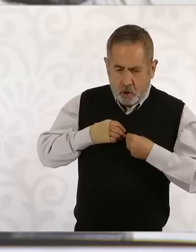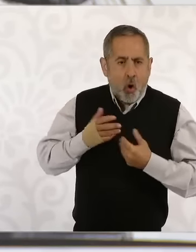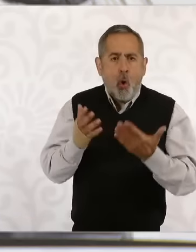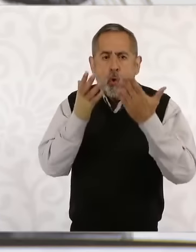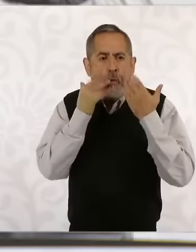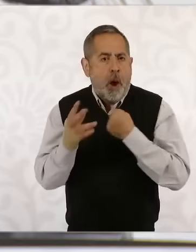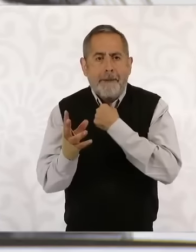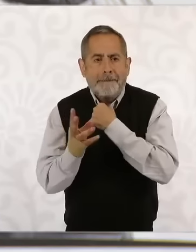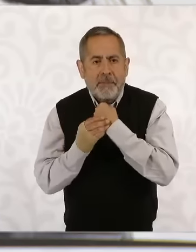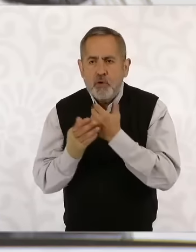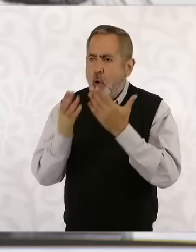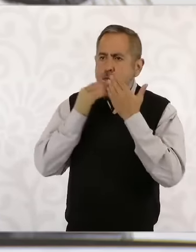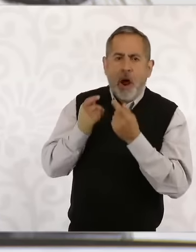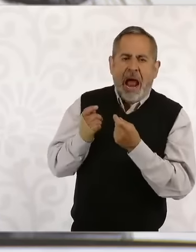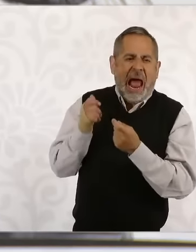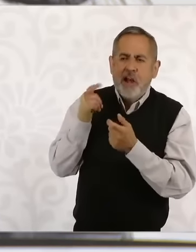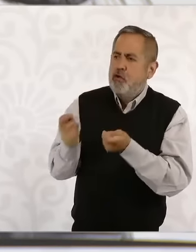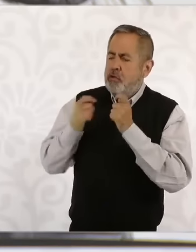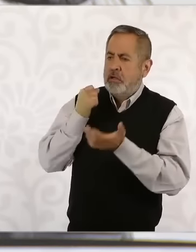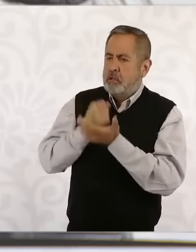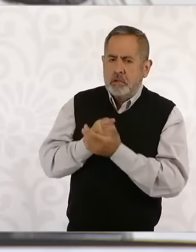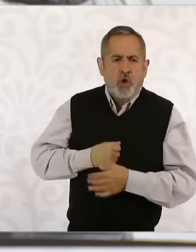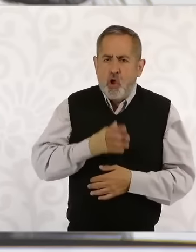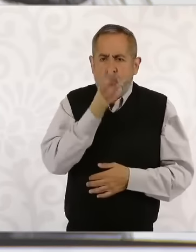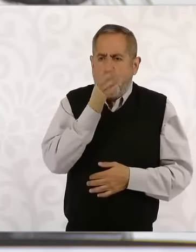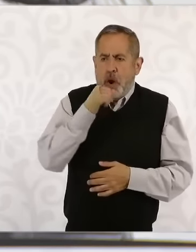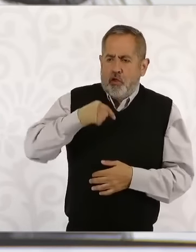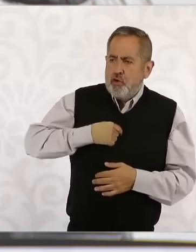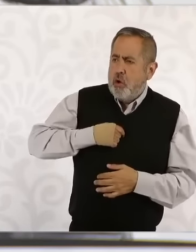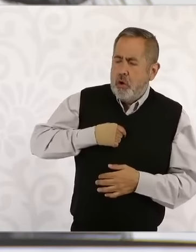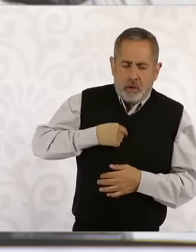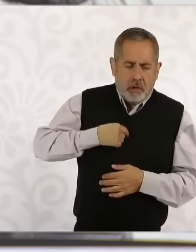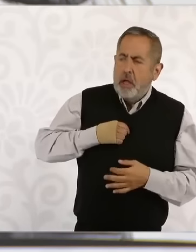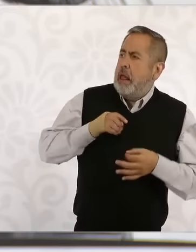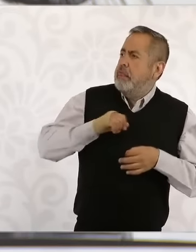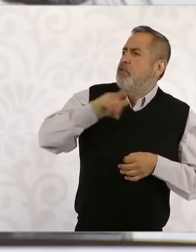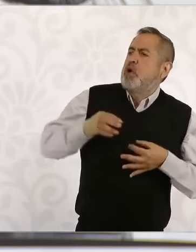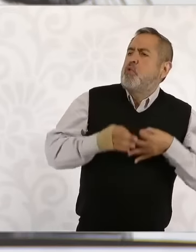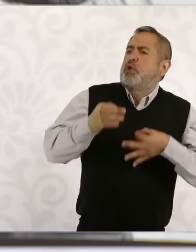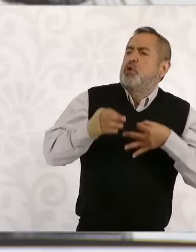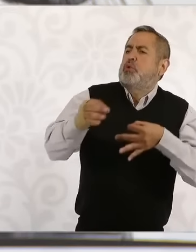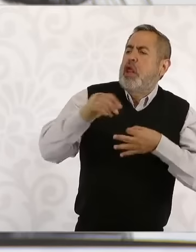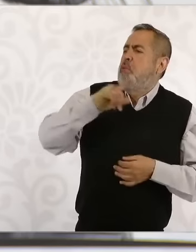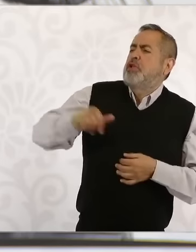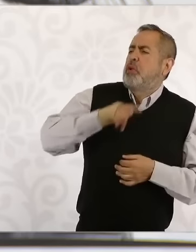licencia o concesión, pues no puede tener la suspensión. Esto es muy obvio porque la suspensión